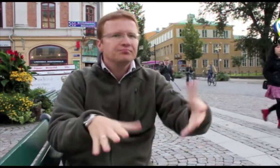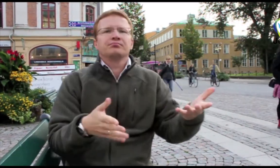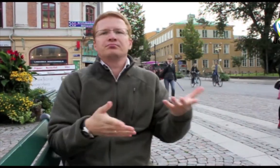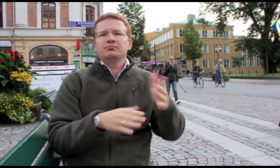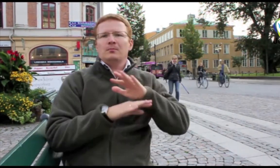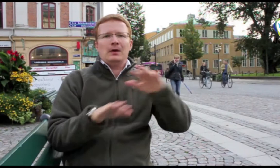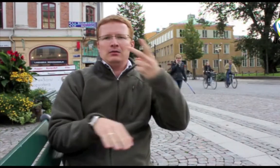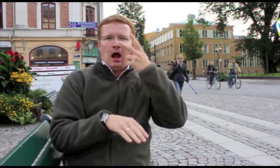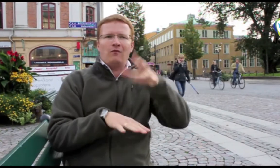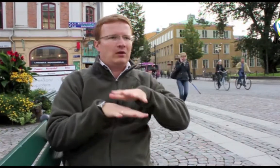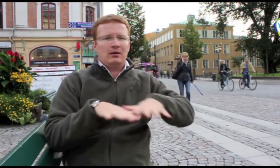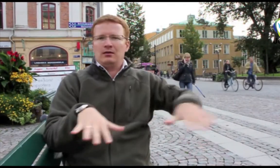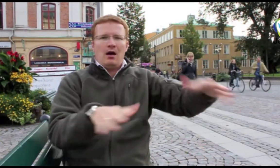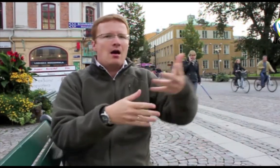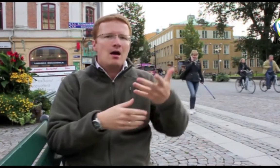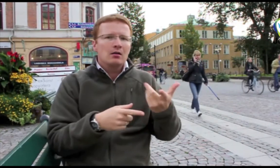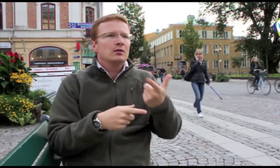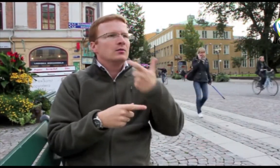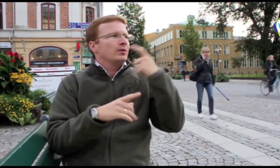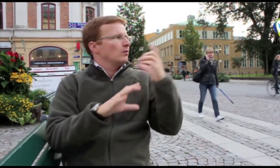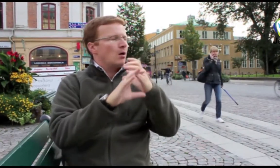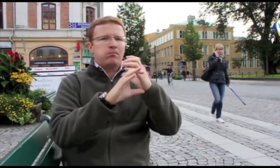Mindenre figyelnek! Például a buszok esetében. 79 00:17:51,00 --> 00:17:79,00 Az előbb ment el egy busz, a kipufogója nem volt büdös, mert biogázzal működik, ami a környezetvédelem szempontjából jó.